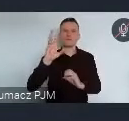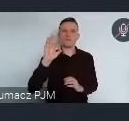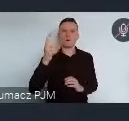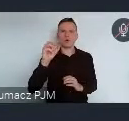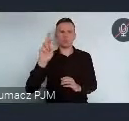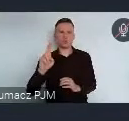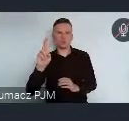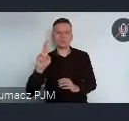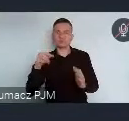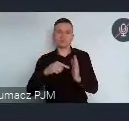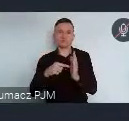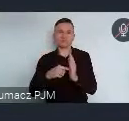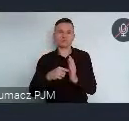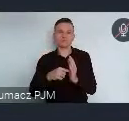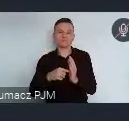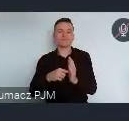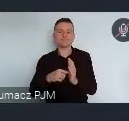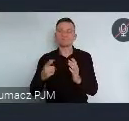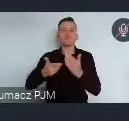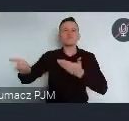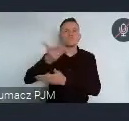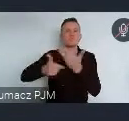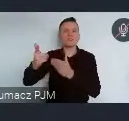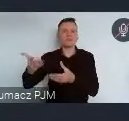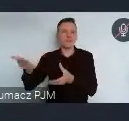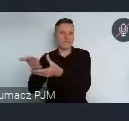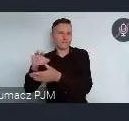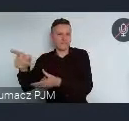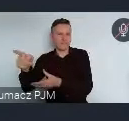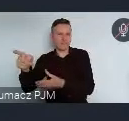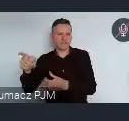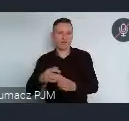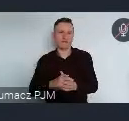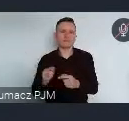dzięki tej współpracy ze spółką ZE PAK.